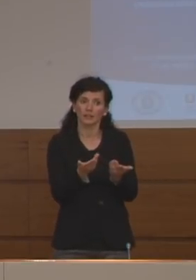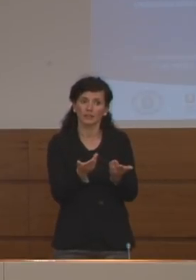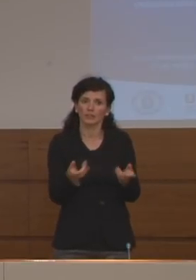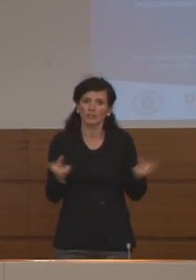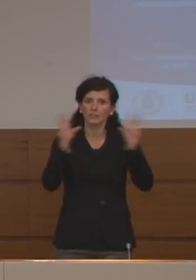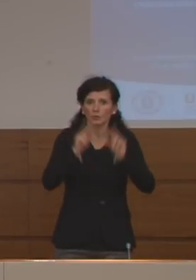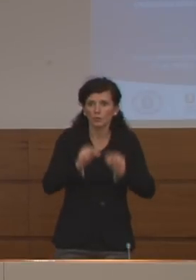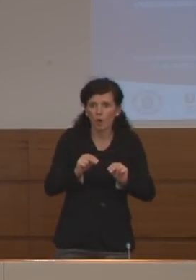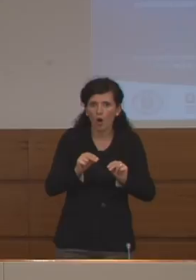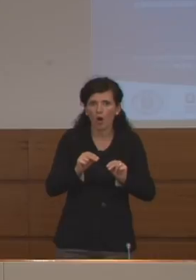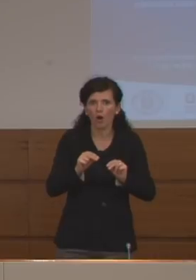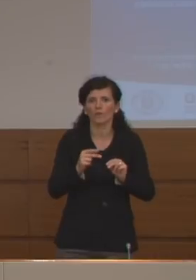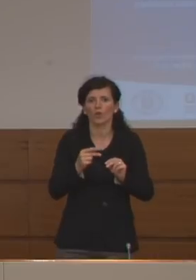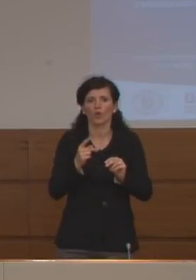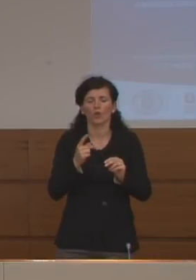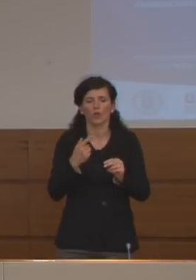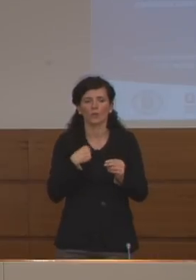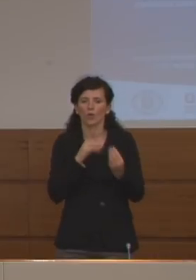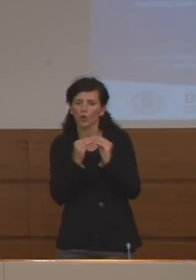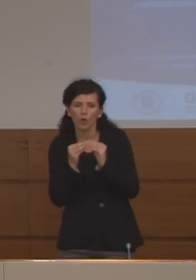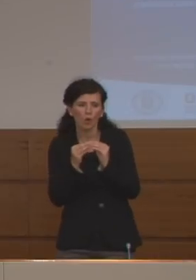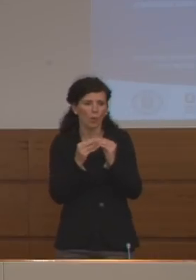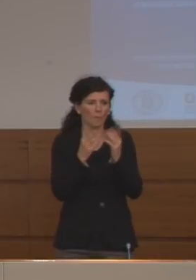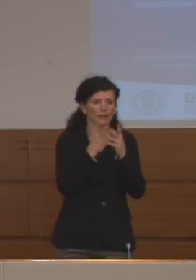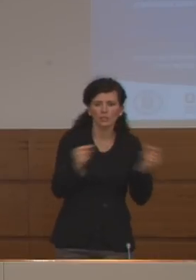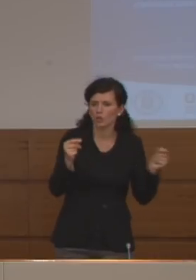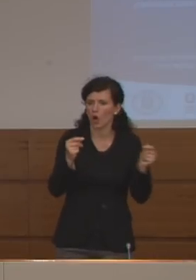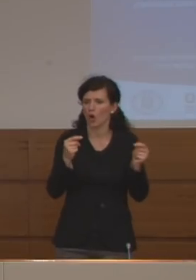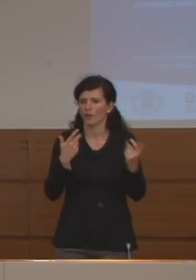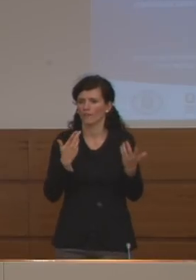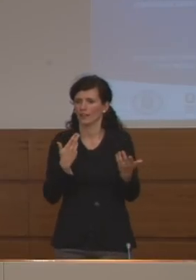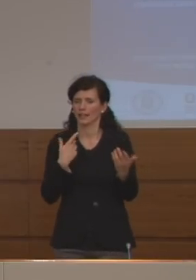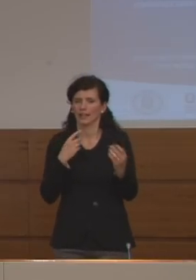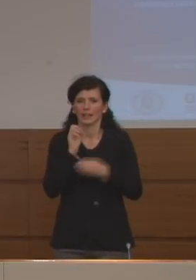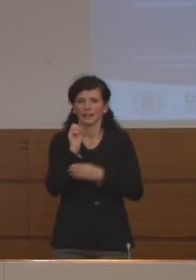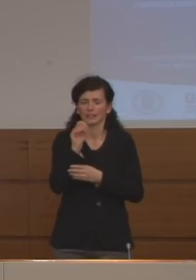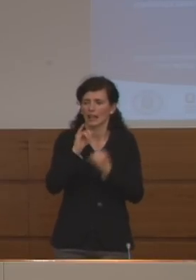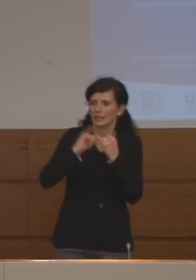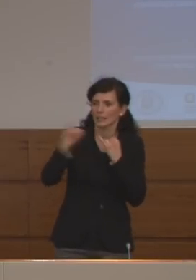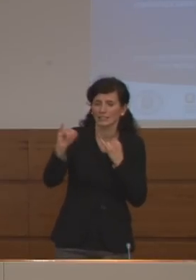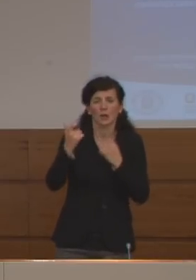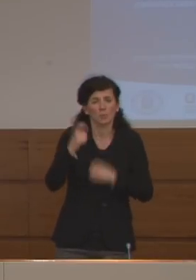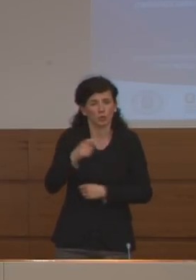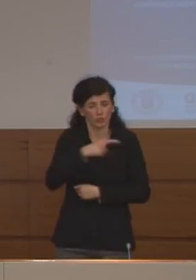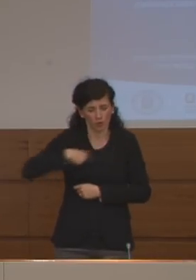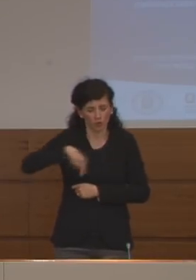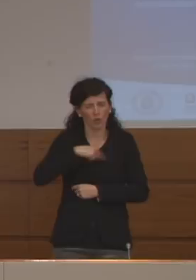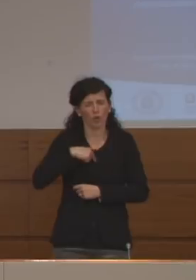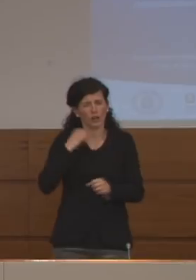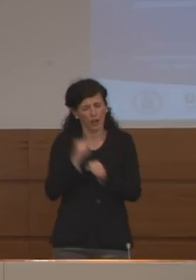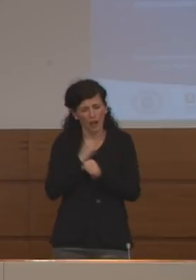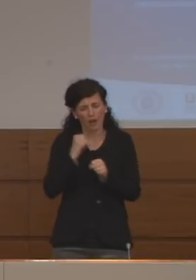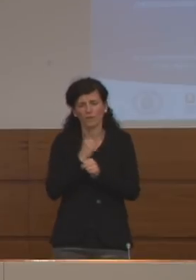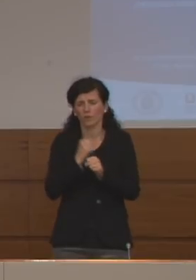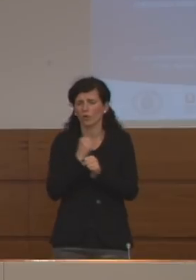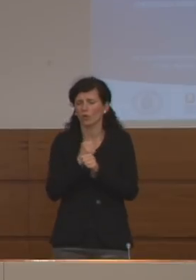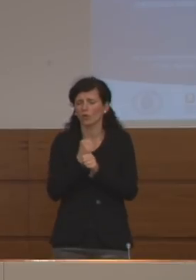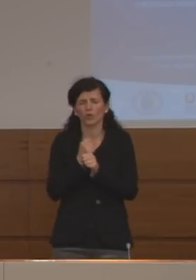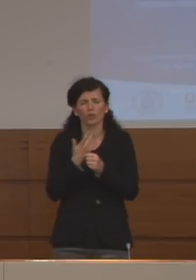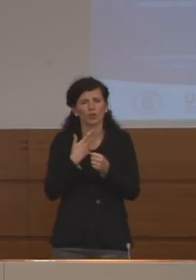facendo esattamente di tutto per ridurre il più possibile la diffusione epidemica,